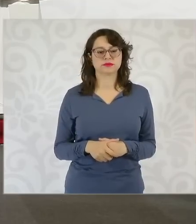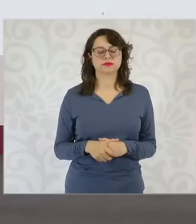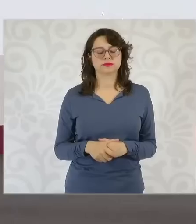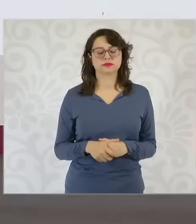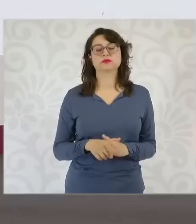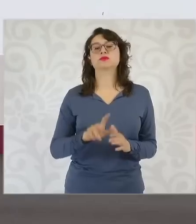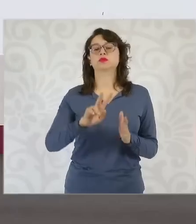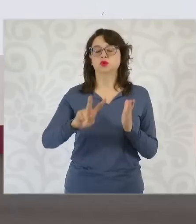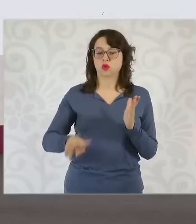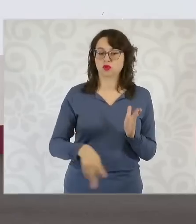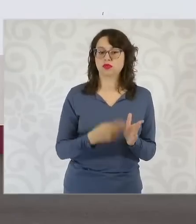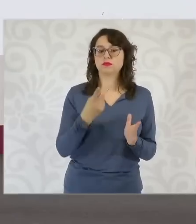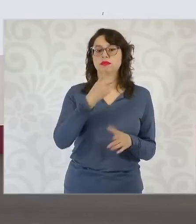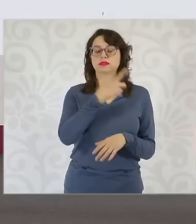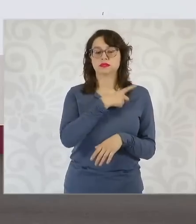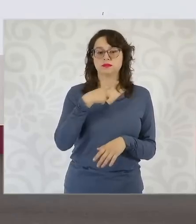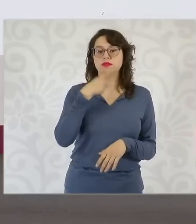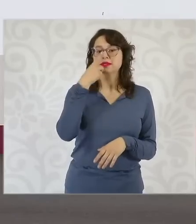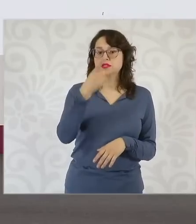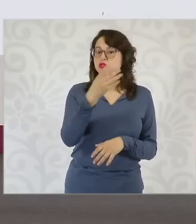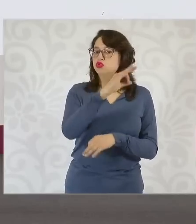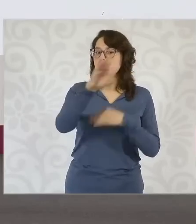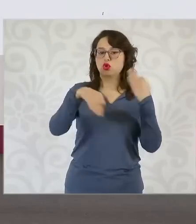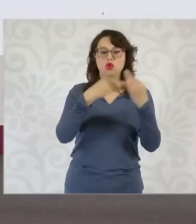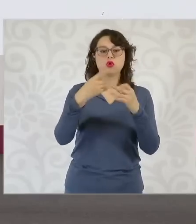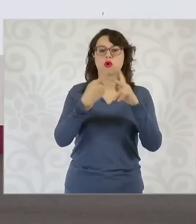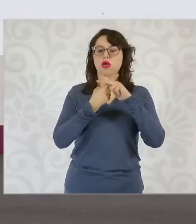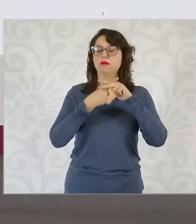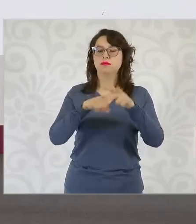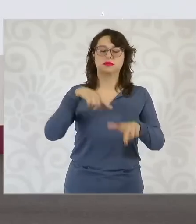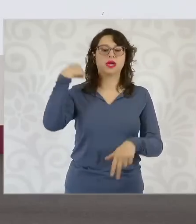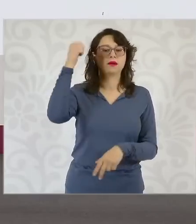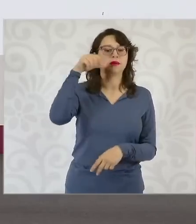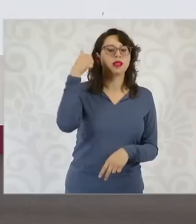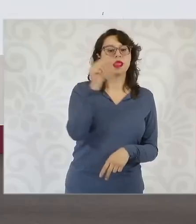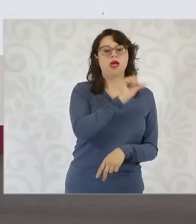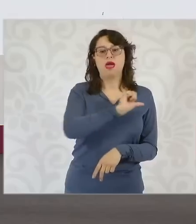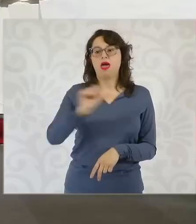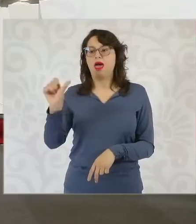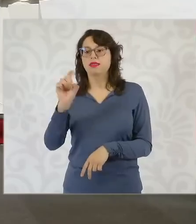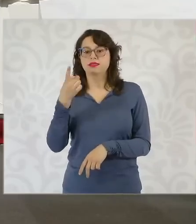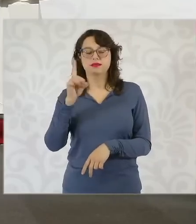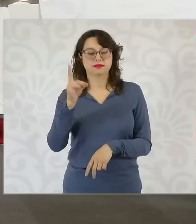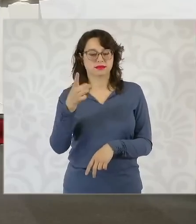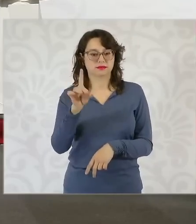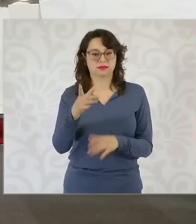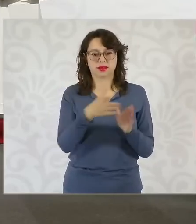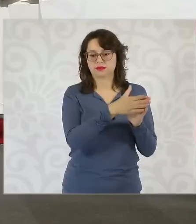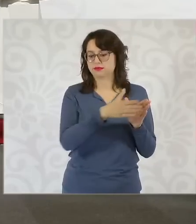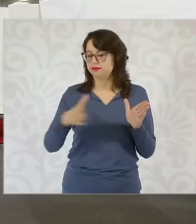todas estas están iniciando en abril terminan en diciembre y son algunas reconstrucciones la